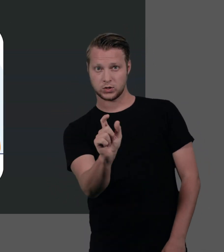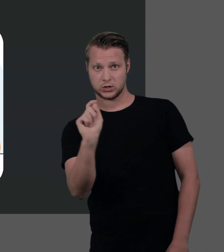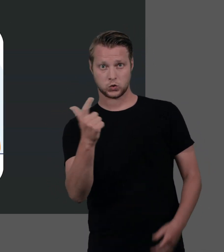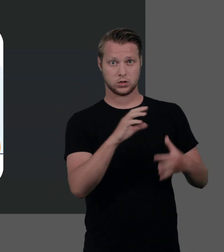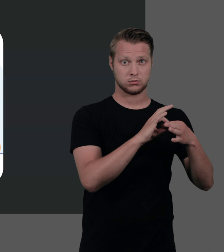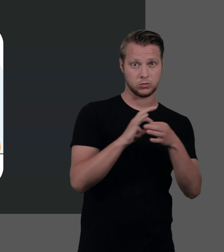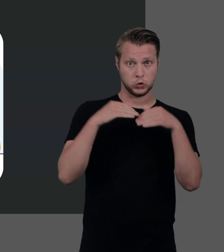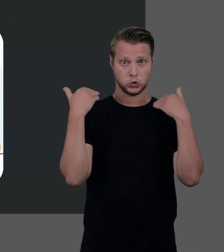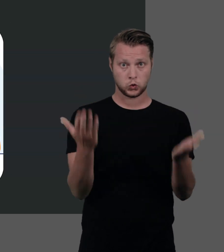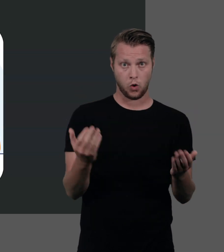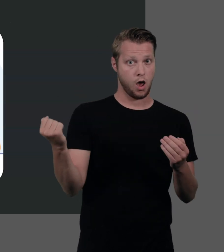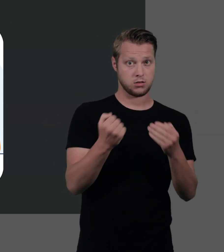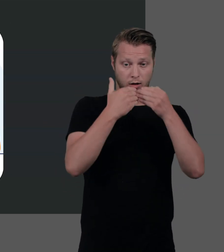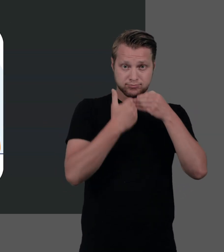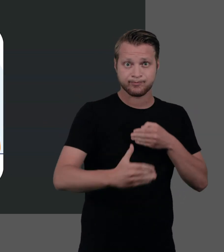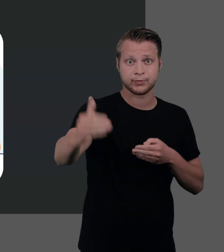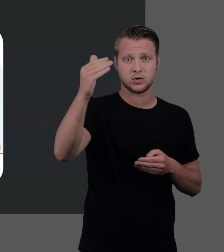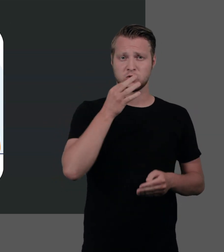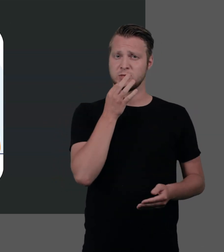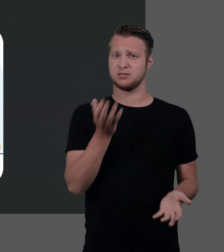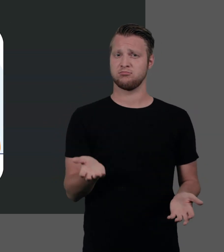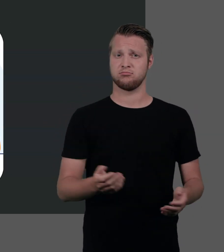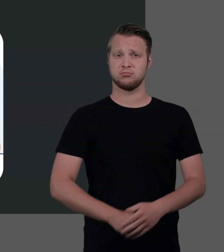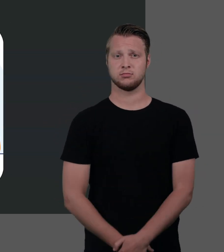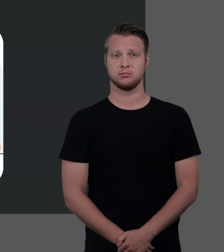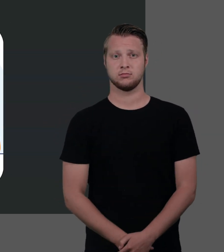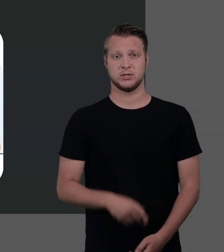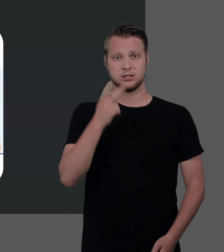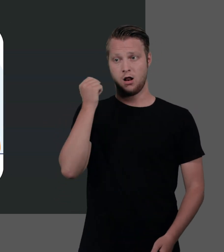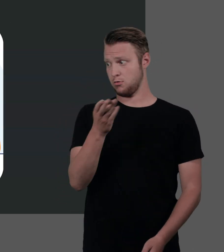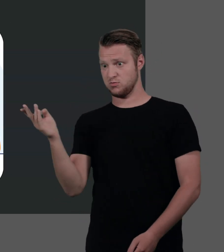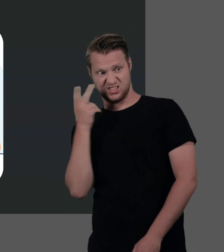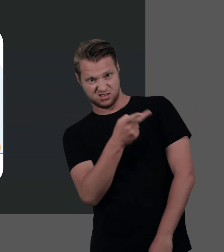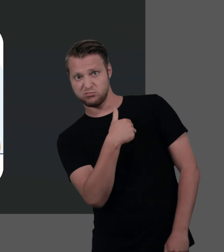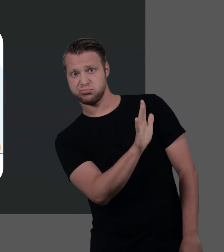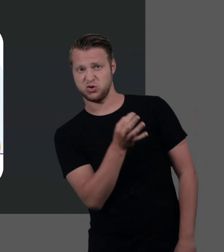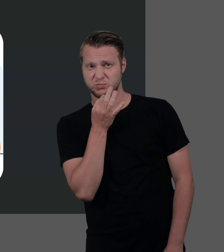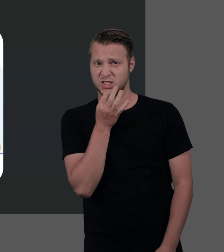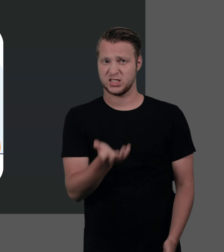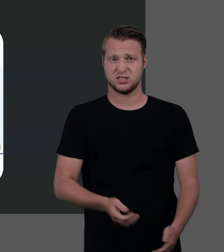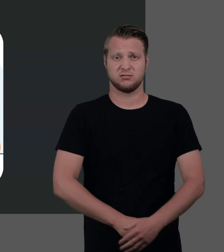Nieuw zijn zegt niets over jou of wat je kunt.